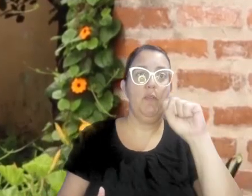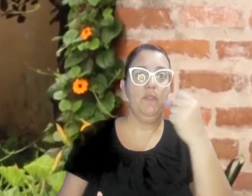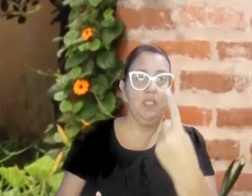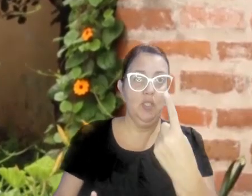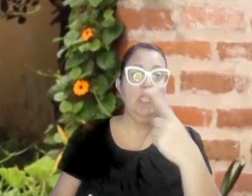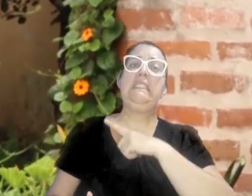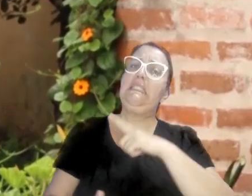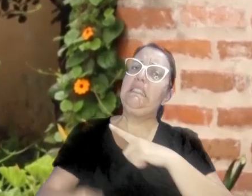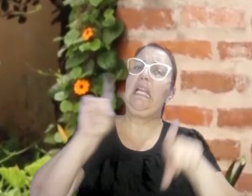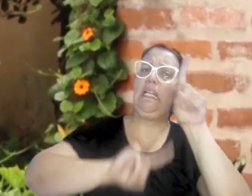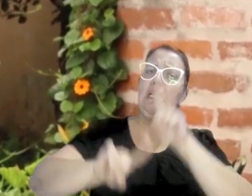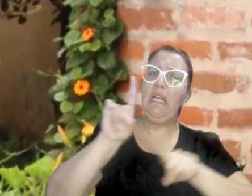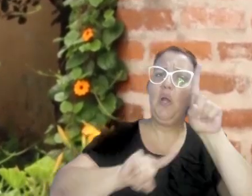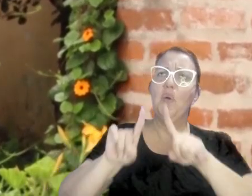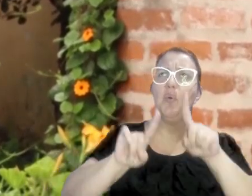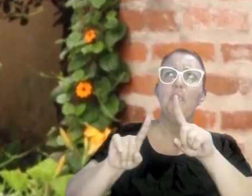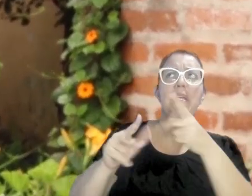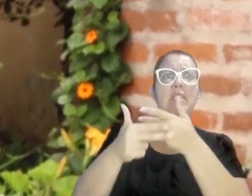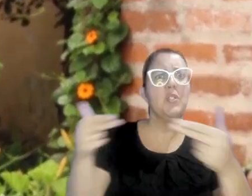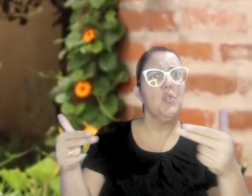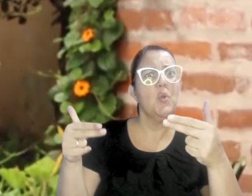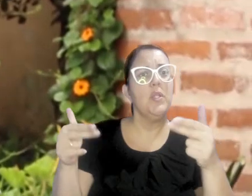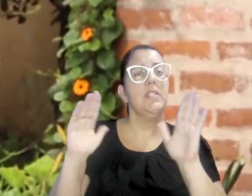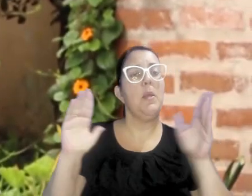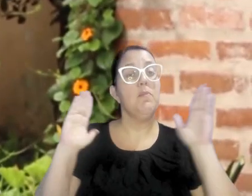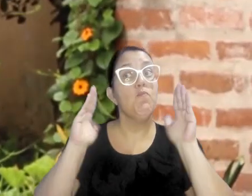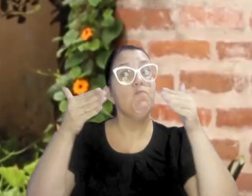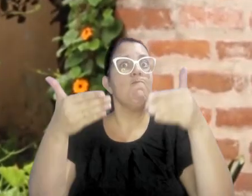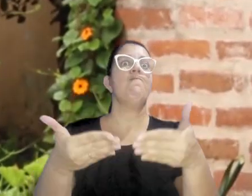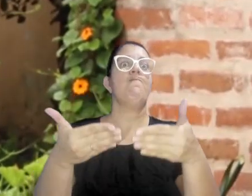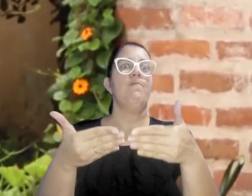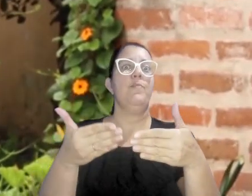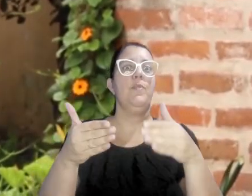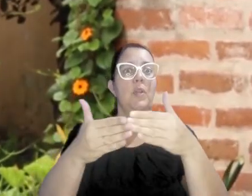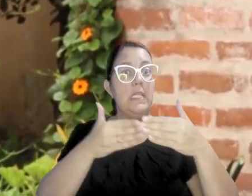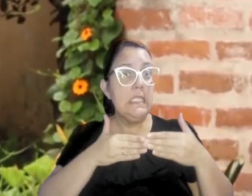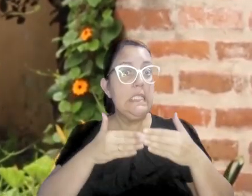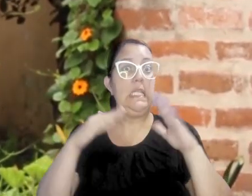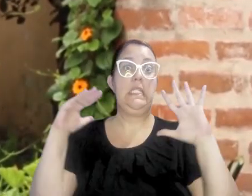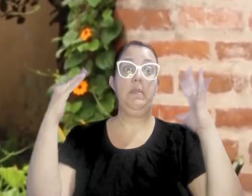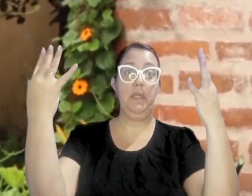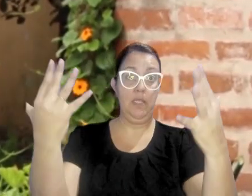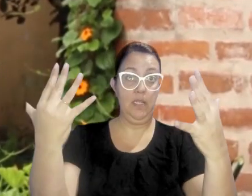contempla alguns aspectos que tornam ele específico. Como, por exemplo: o licenciamento ambiental